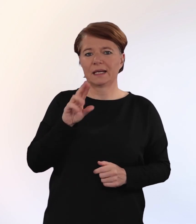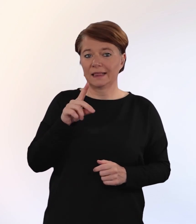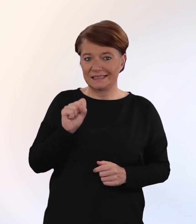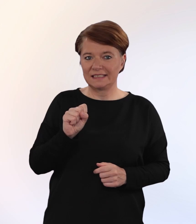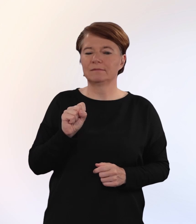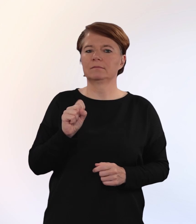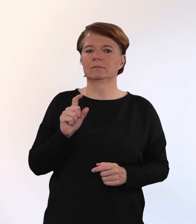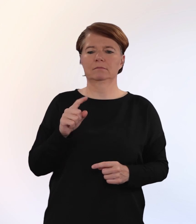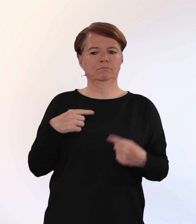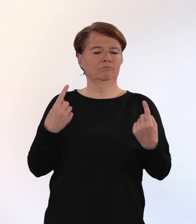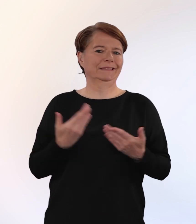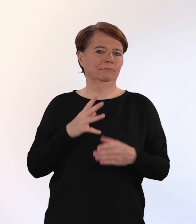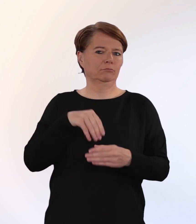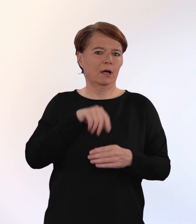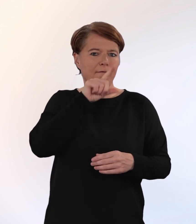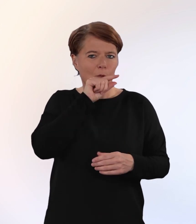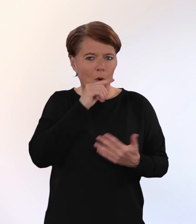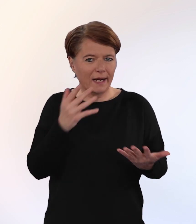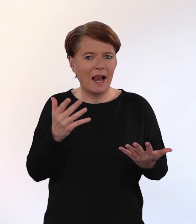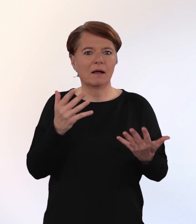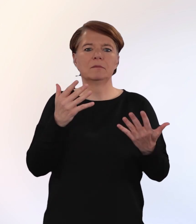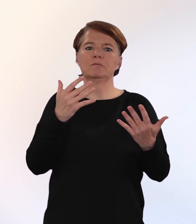Da waren wir Vögel und das hatten wir schon länger aufgeführt.